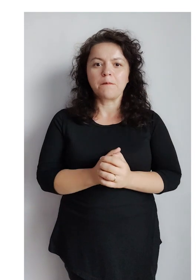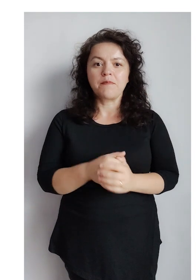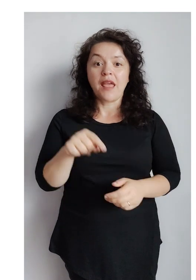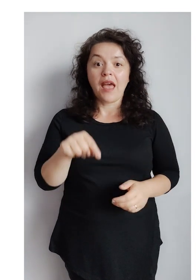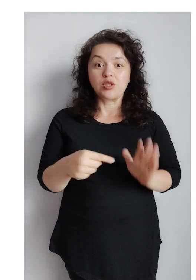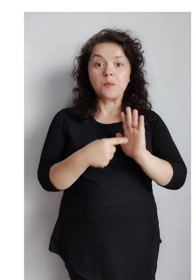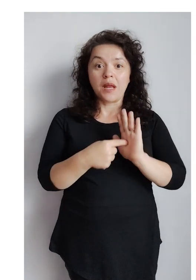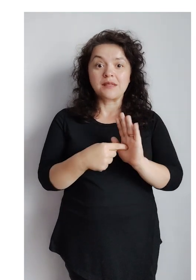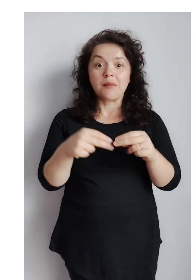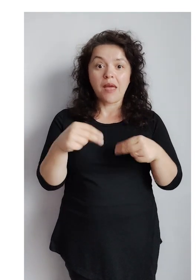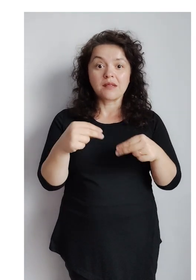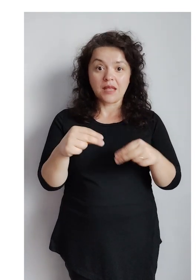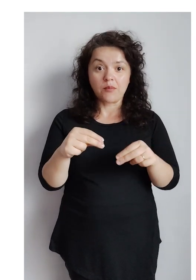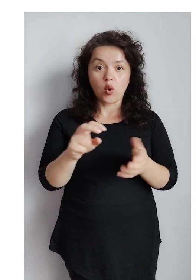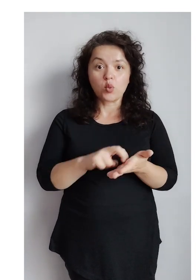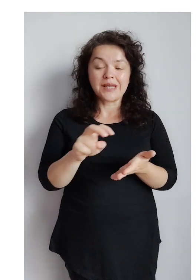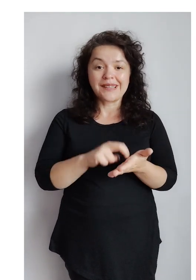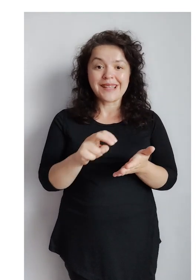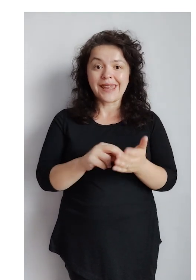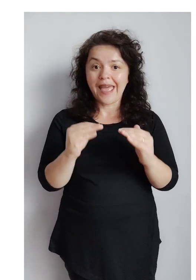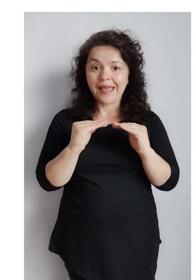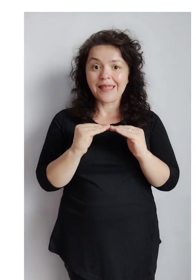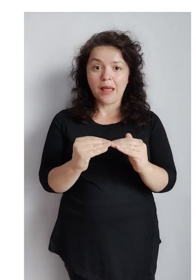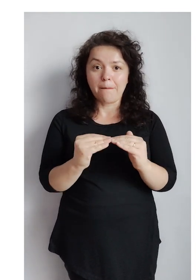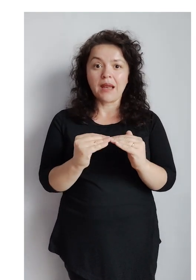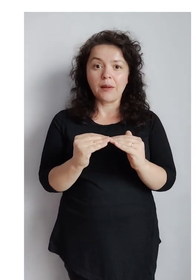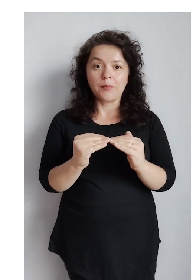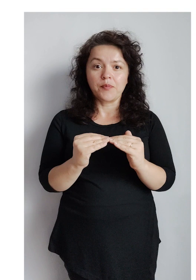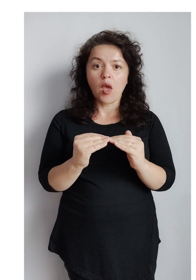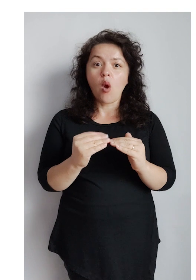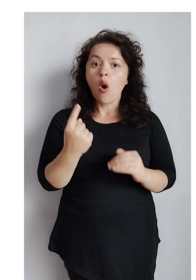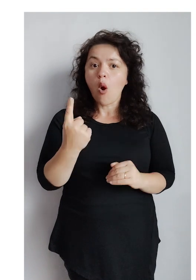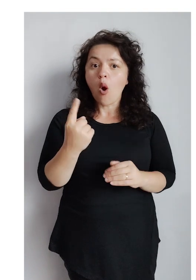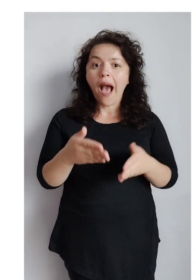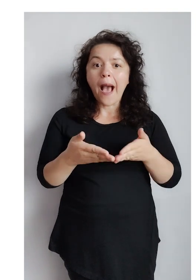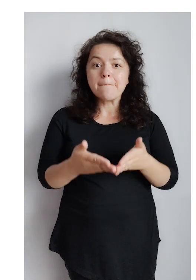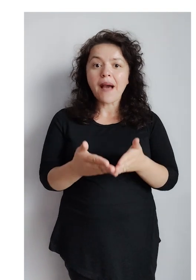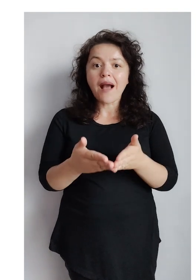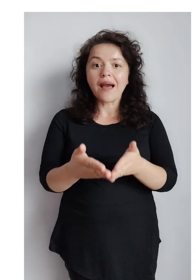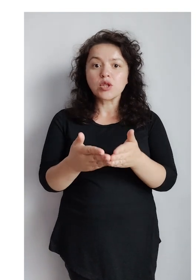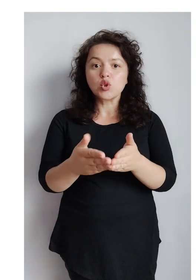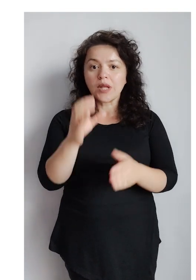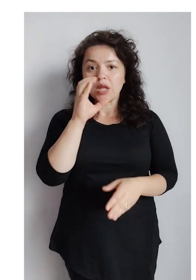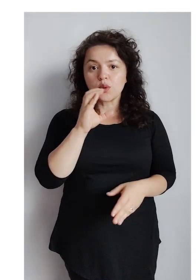Aici prezentăm un exemplu de utilizare echitabilă O ambarcațiune turistică